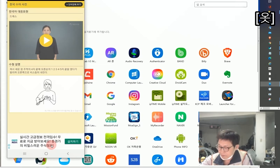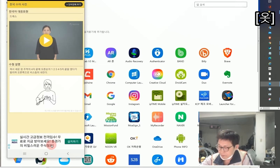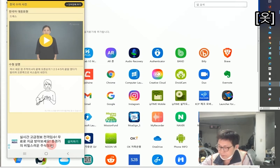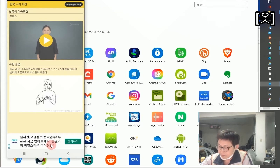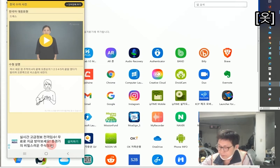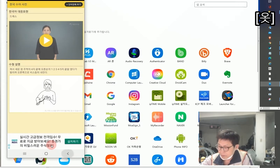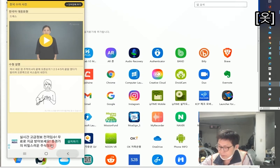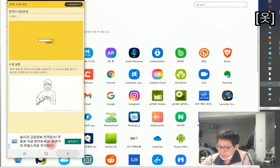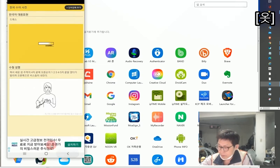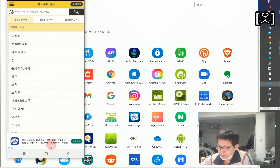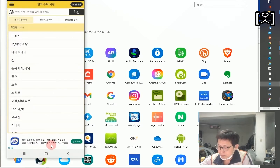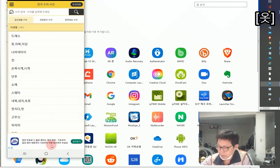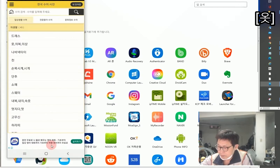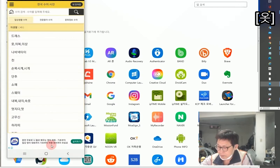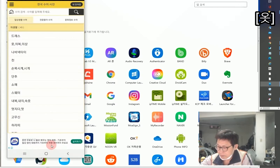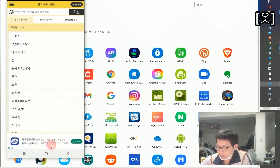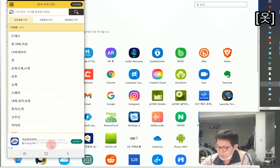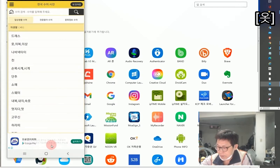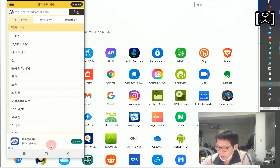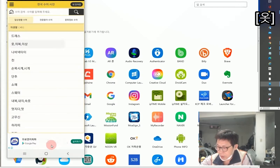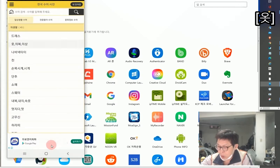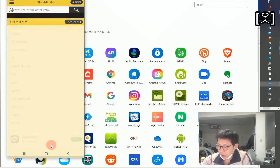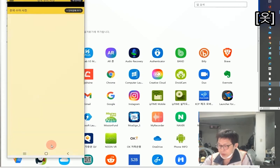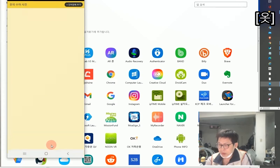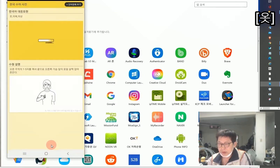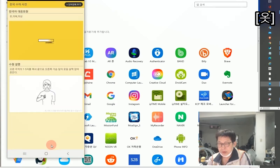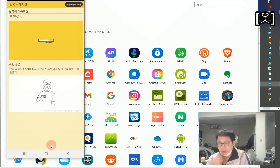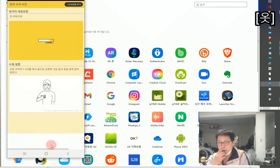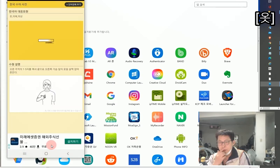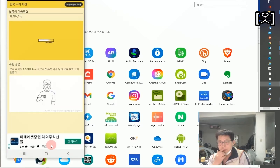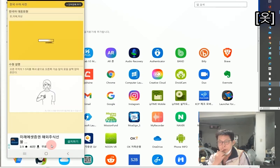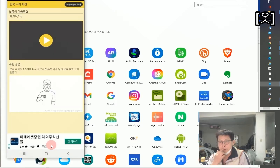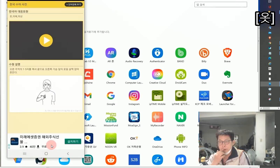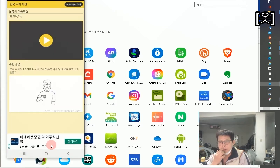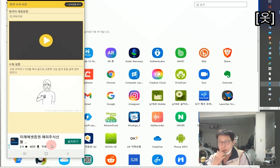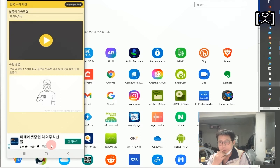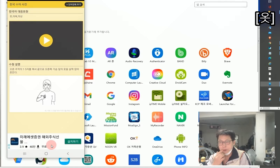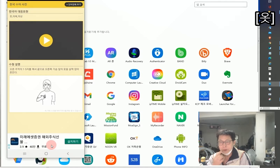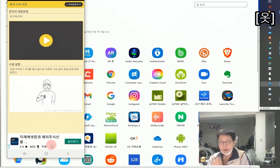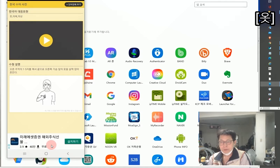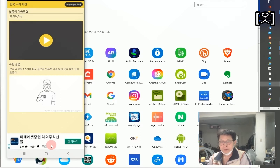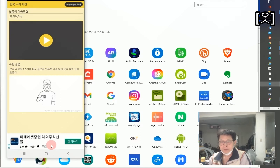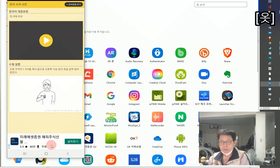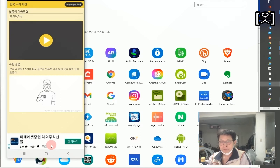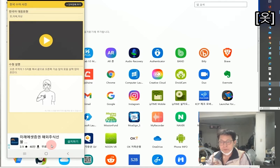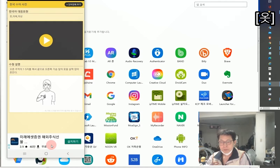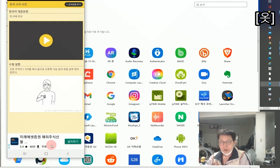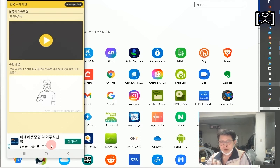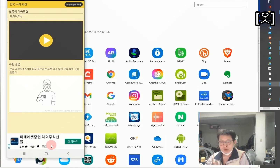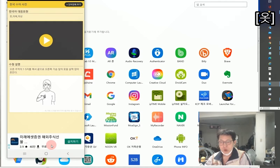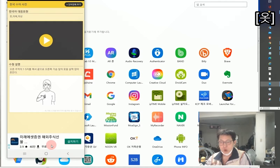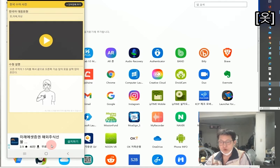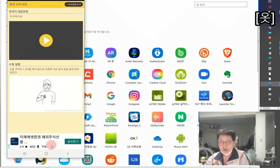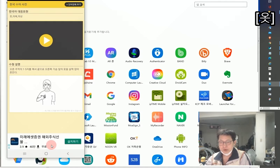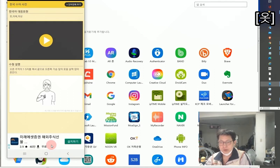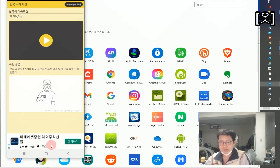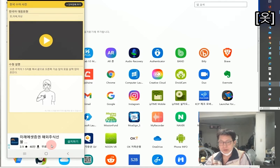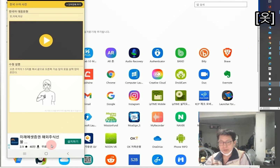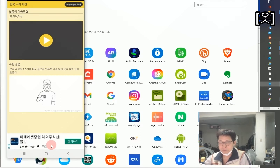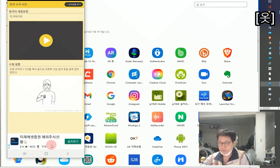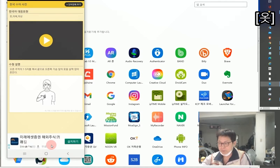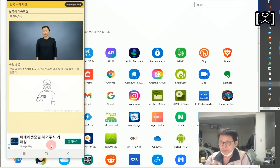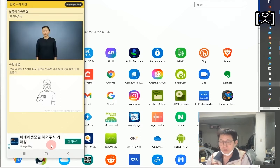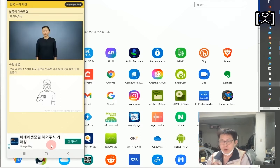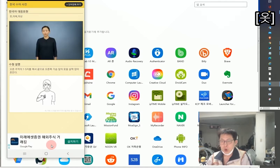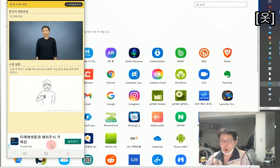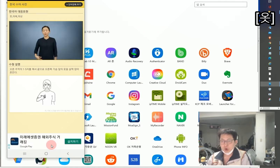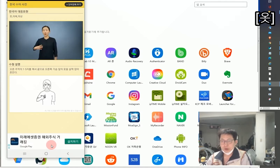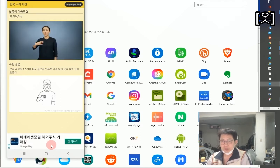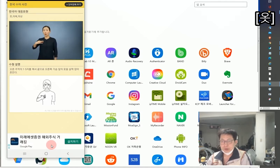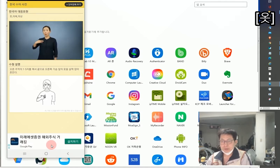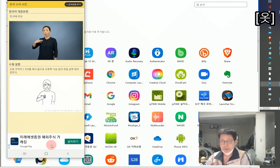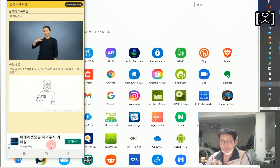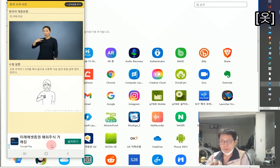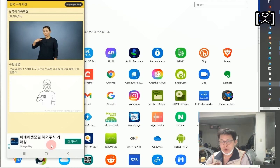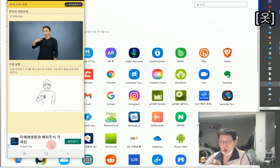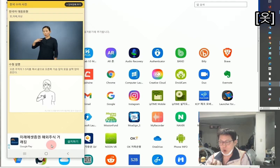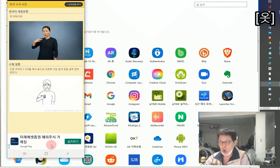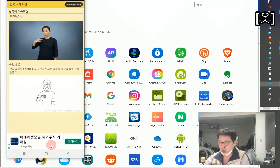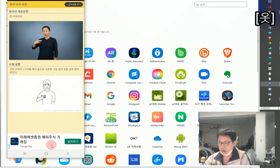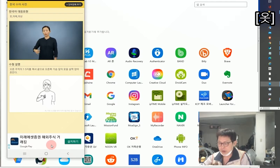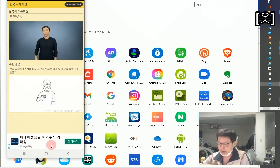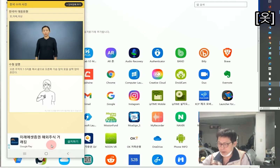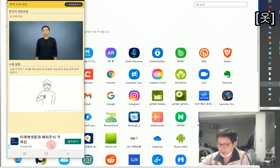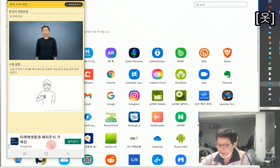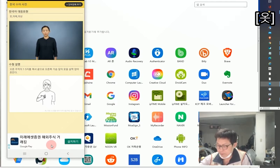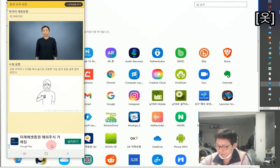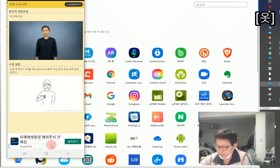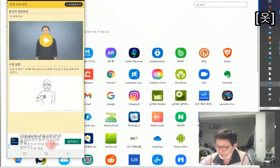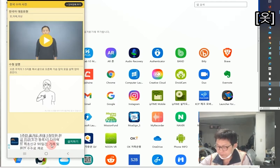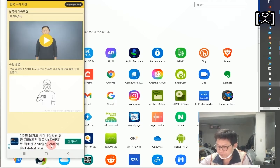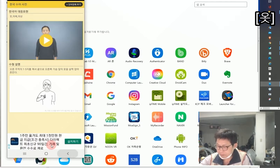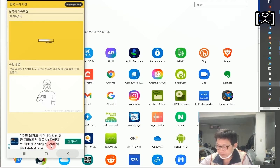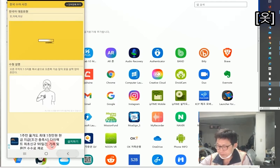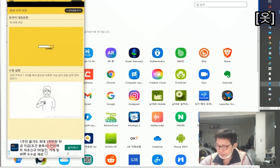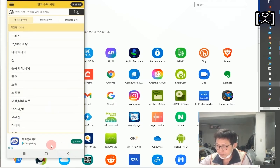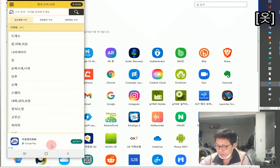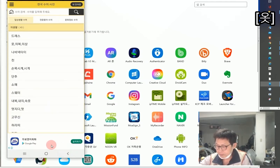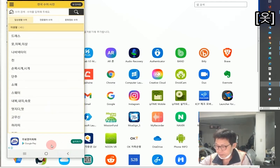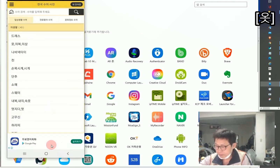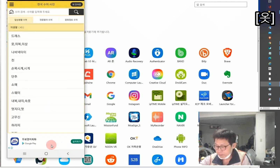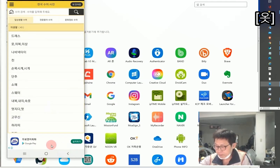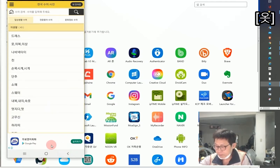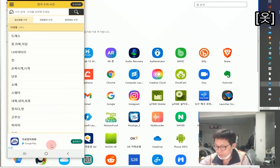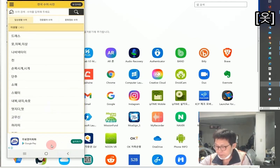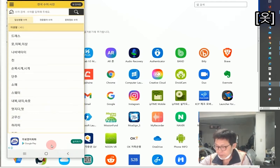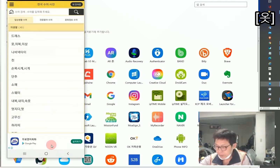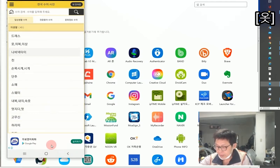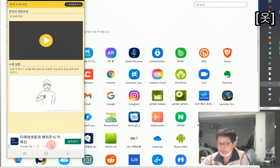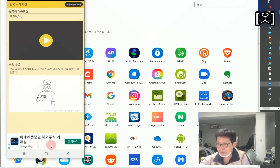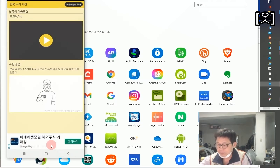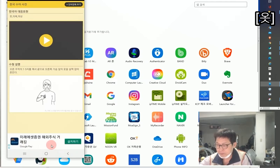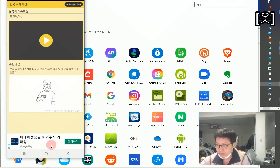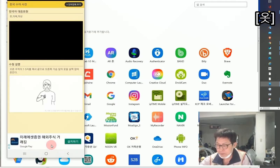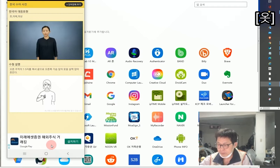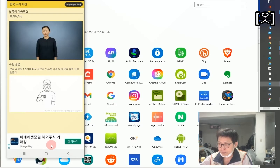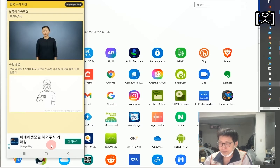[옷]